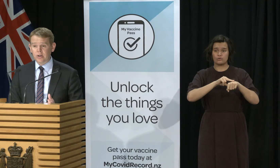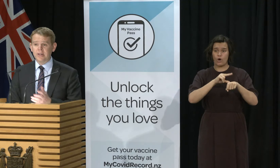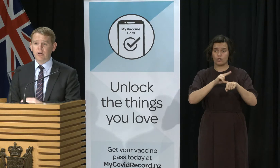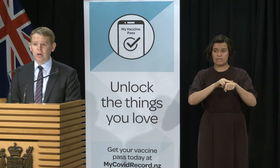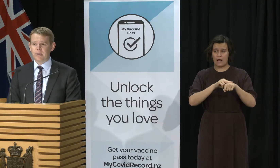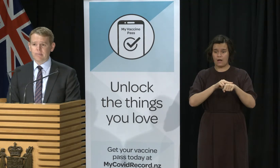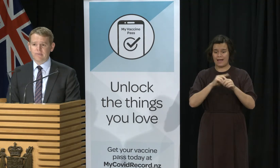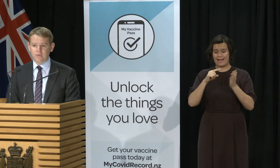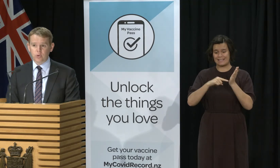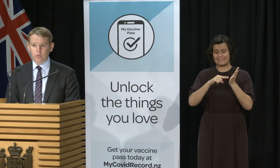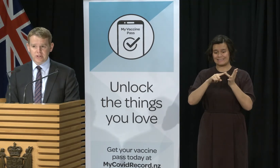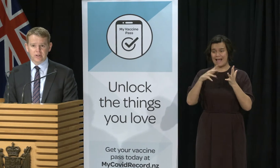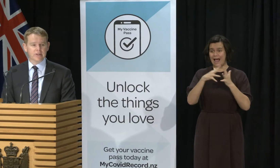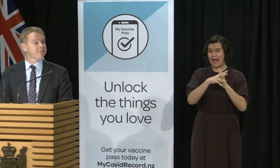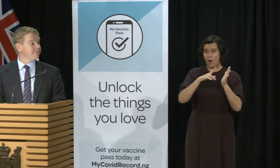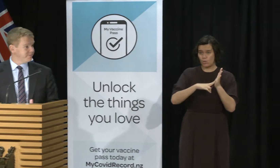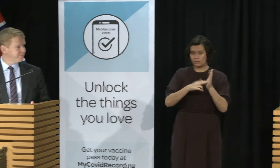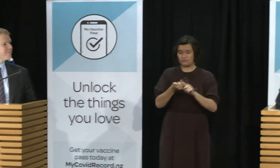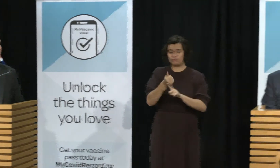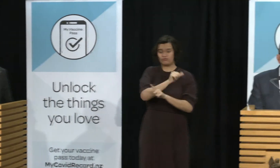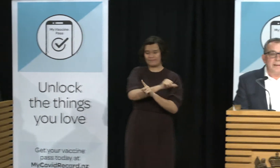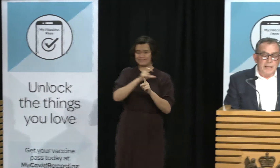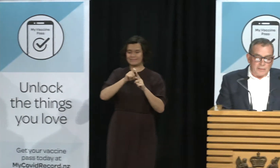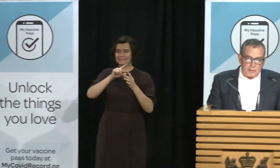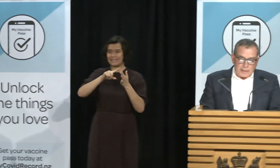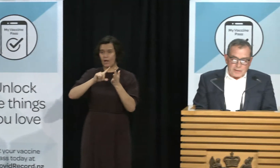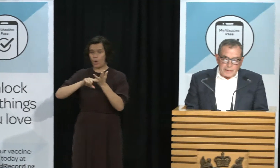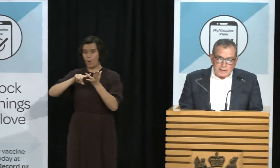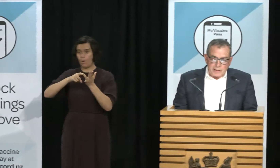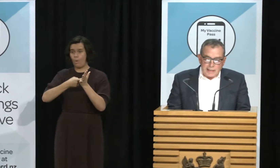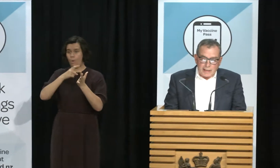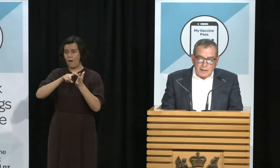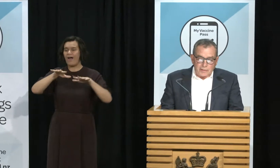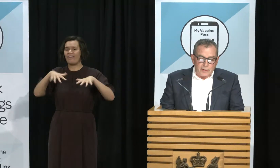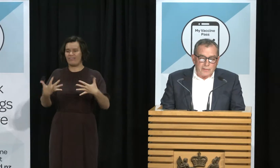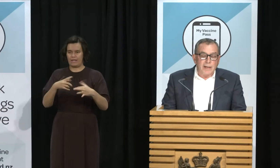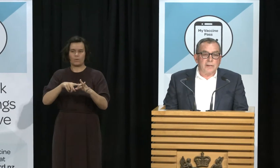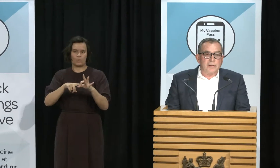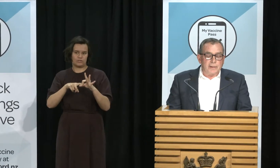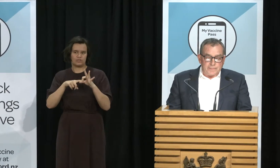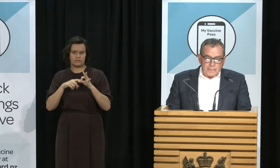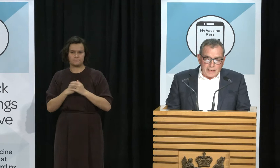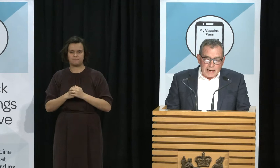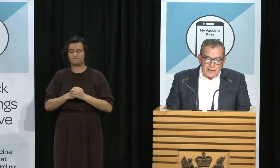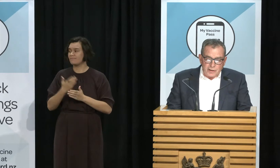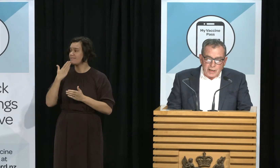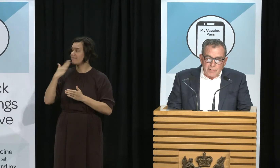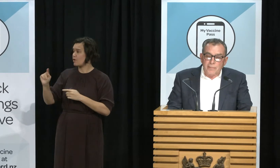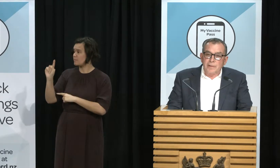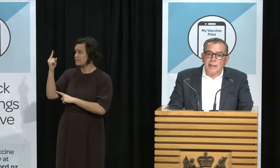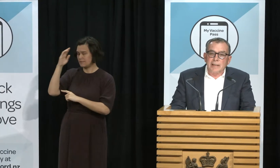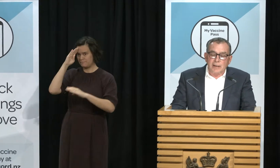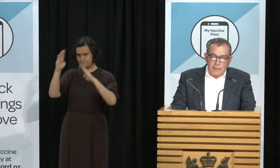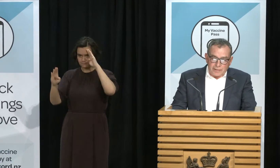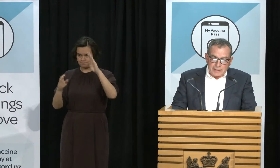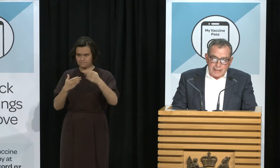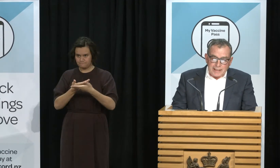roto i nga ngaru e whai ake nei